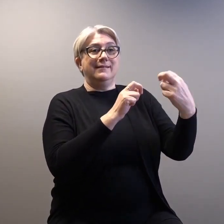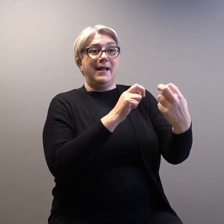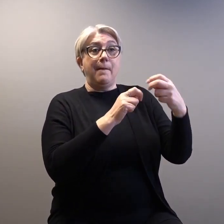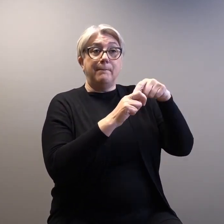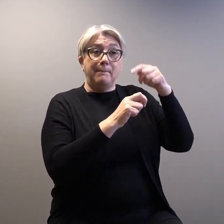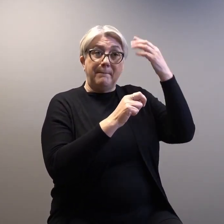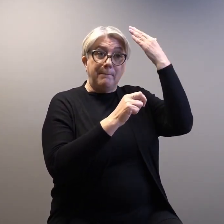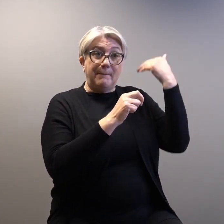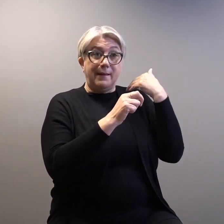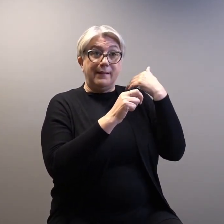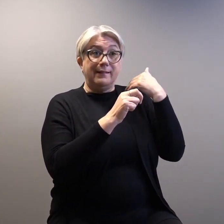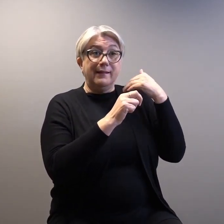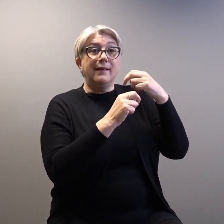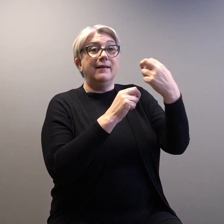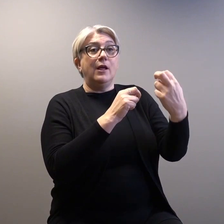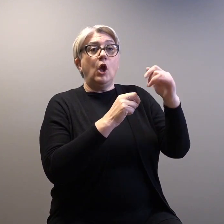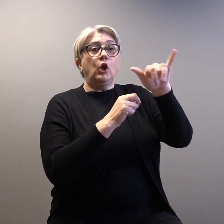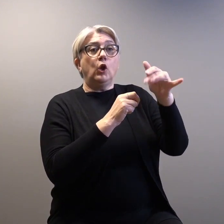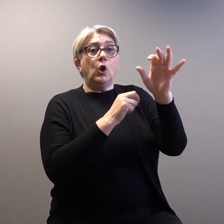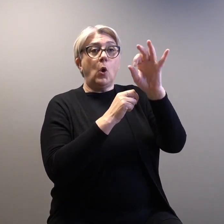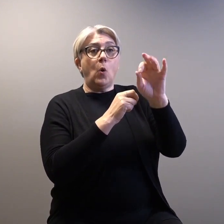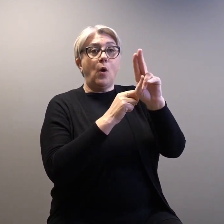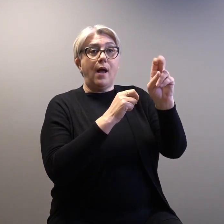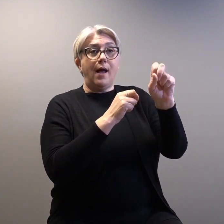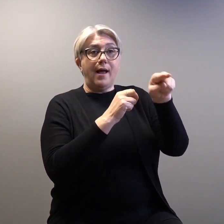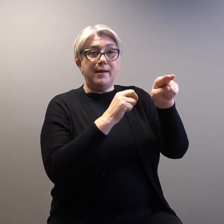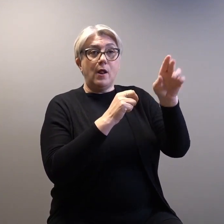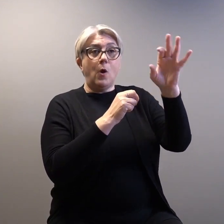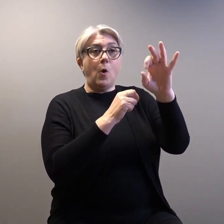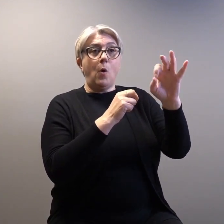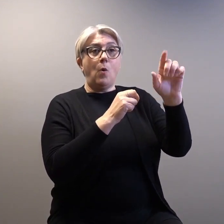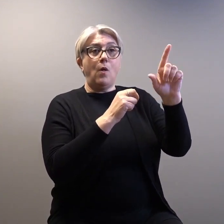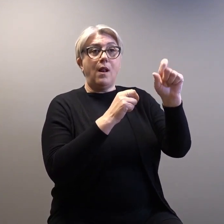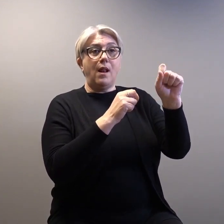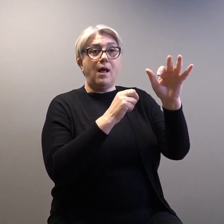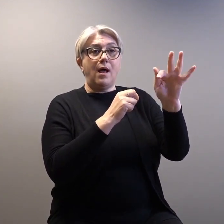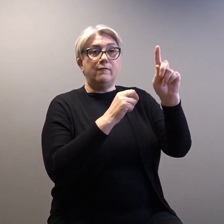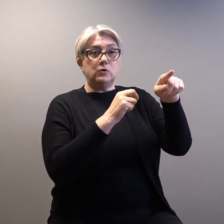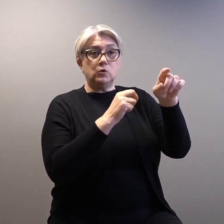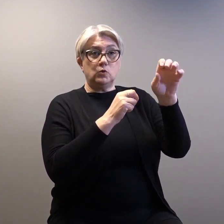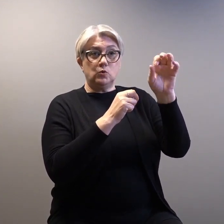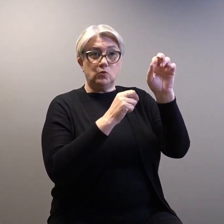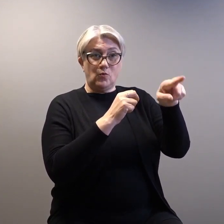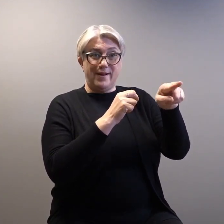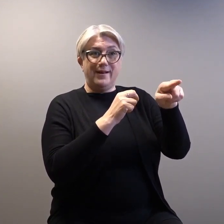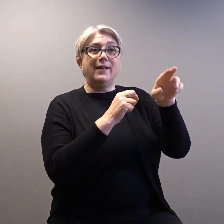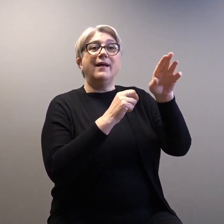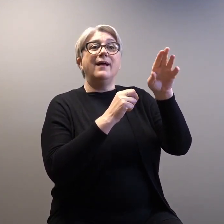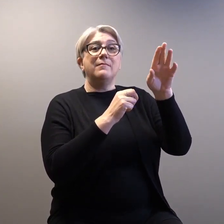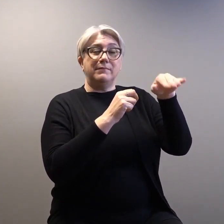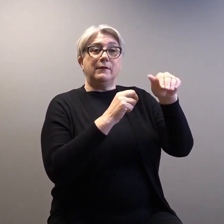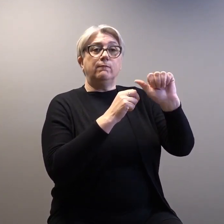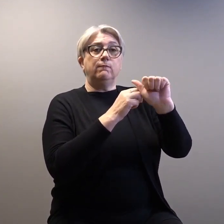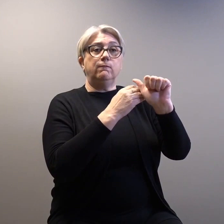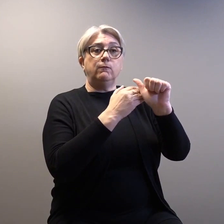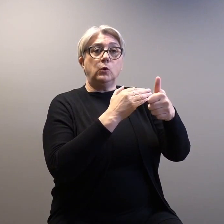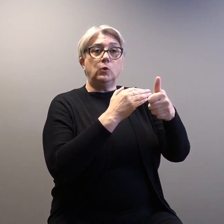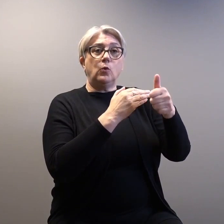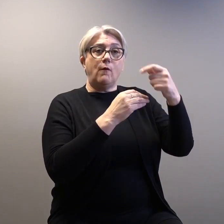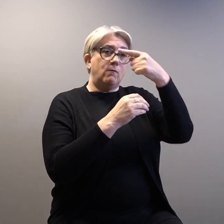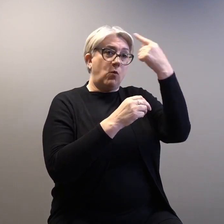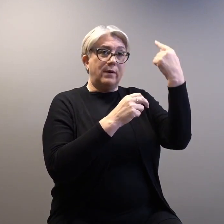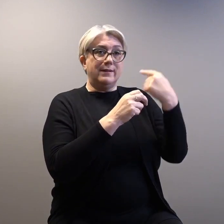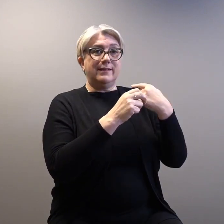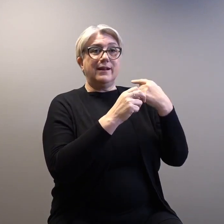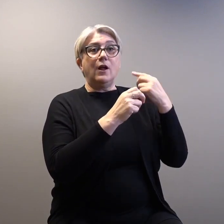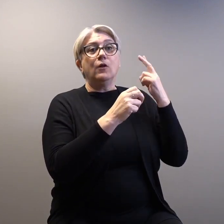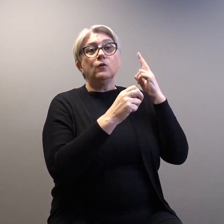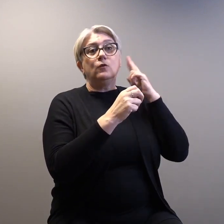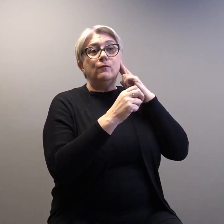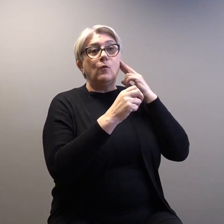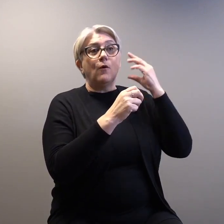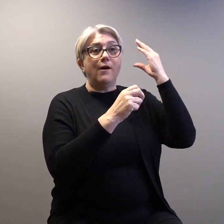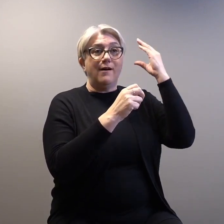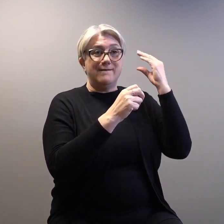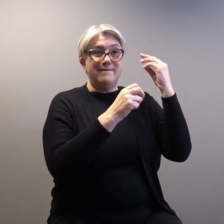sem í áttu sæti Berglind Stefánsdóttir, Jóhann V. Ólafsson fulltrúi foreldra